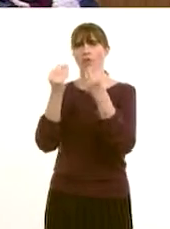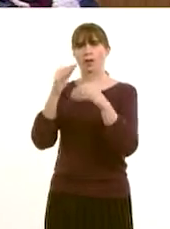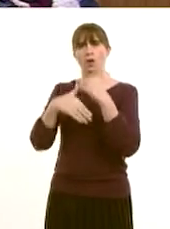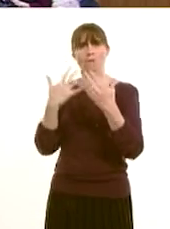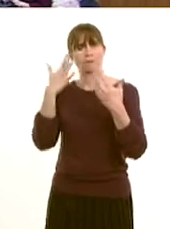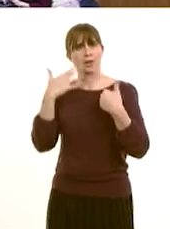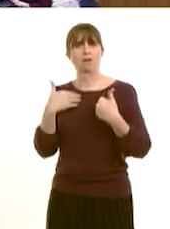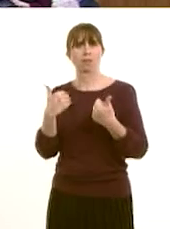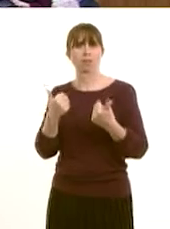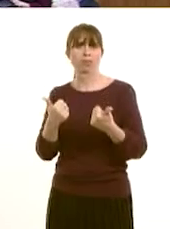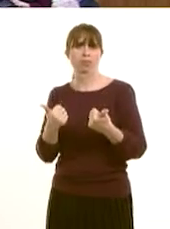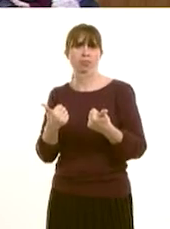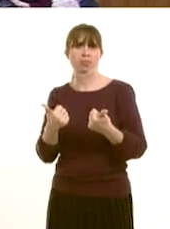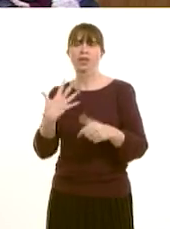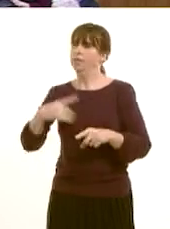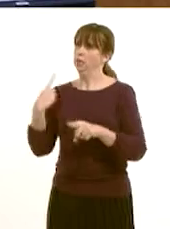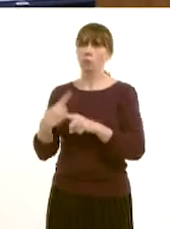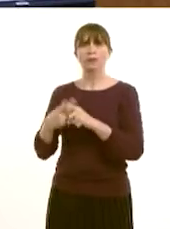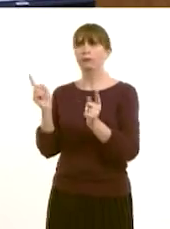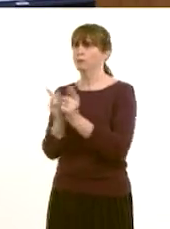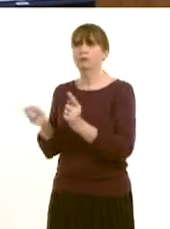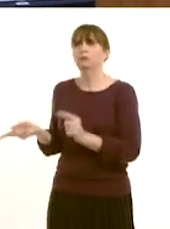Carwyn Jones: Ynglyn ‚ír gogledd, bydd yr arian ychwanegol yn y gogledd yn cael ei